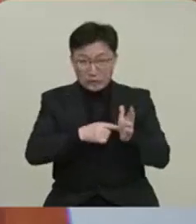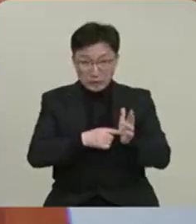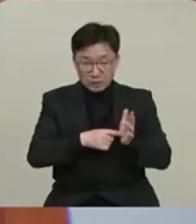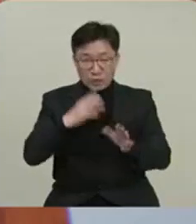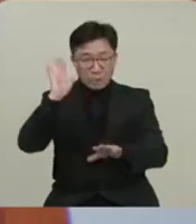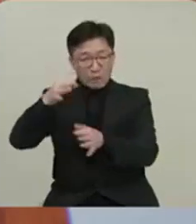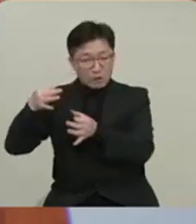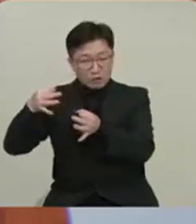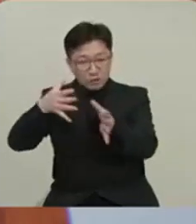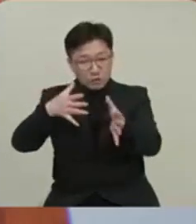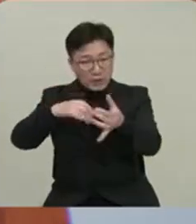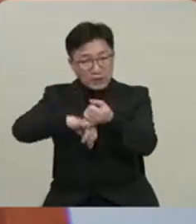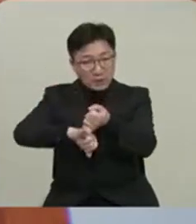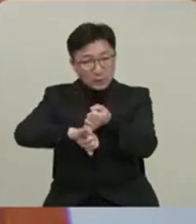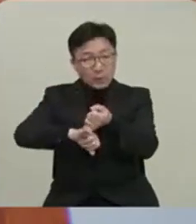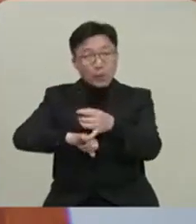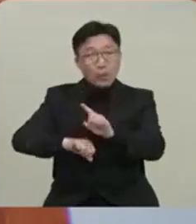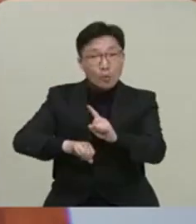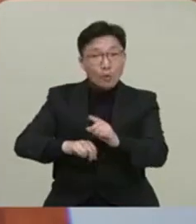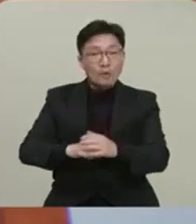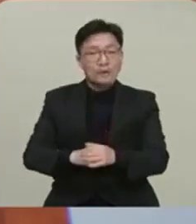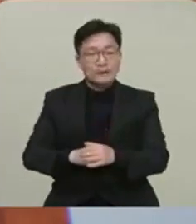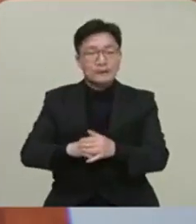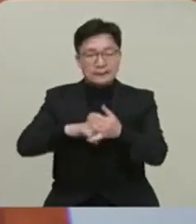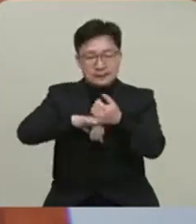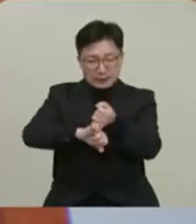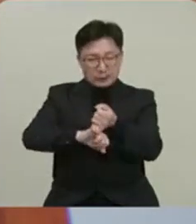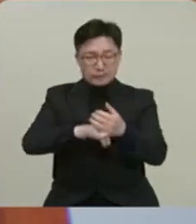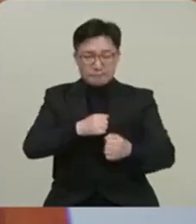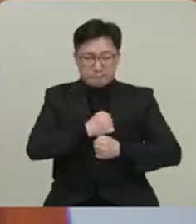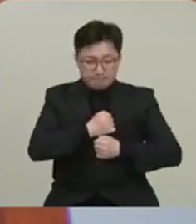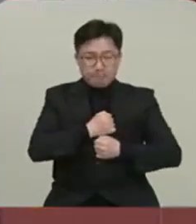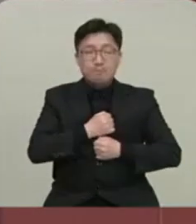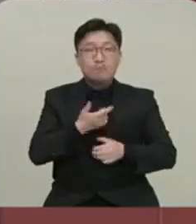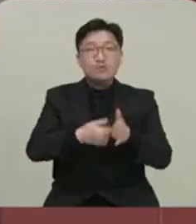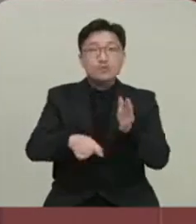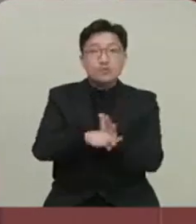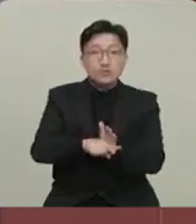기업들과의 약속을 지키기 위해서 라도 soc 예산을 복원해 내겠습니다.